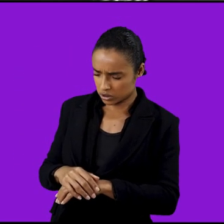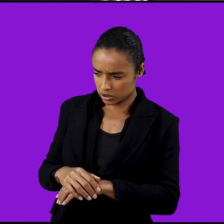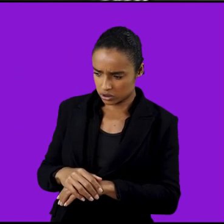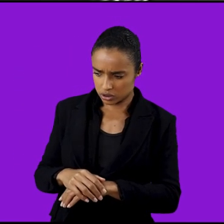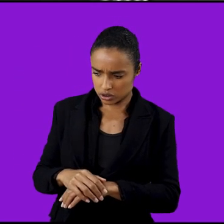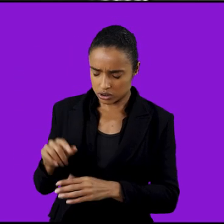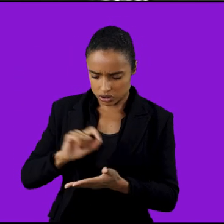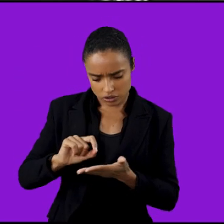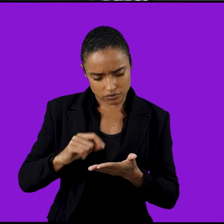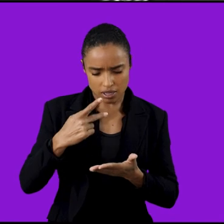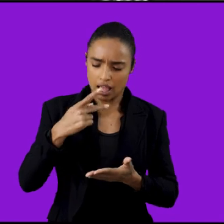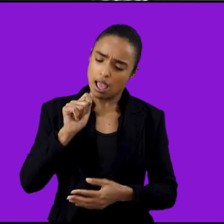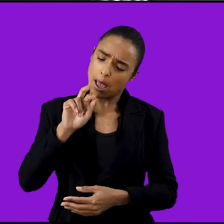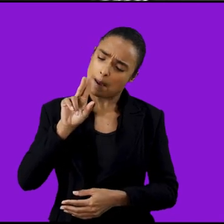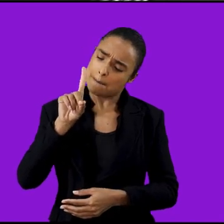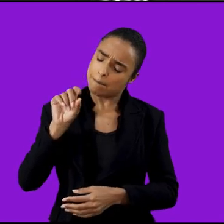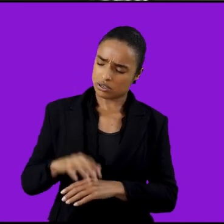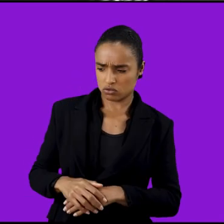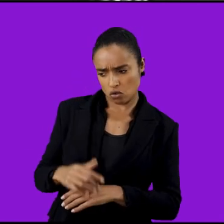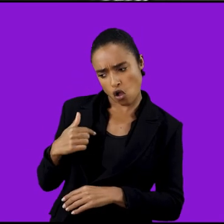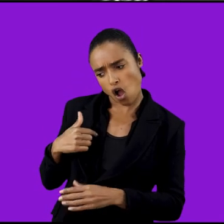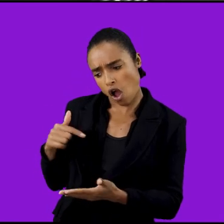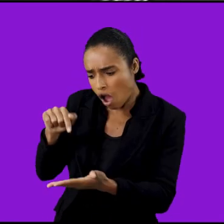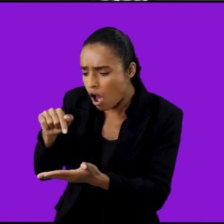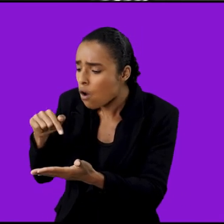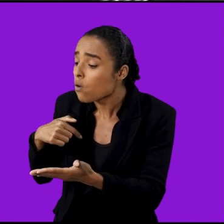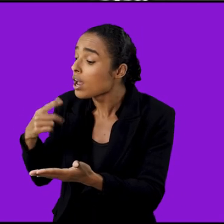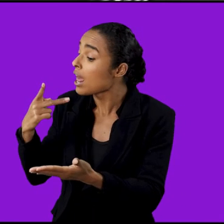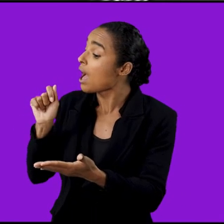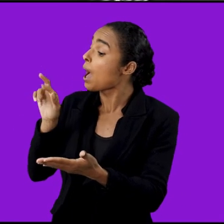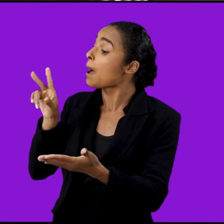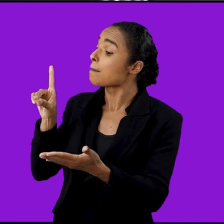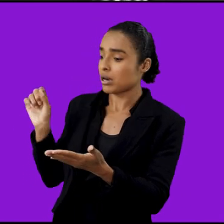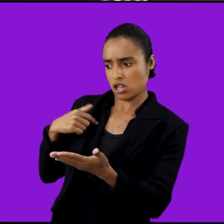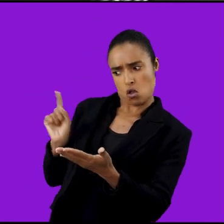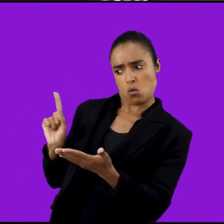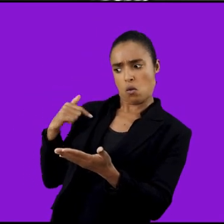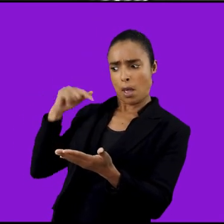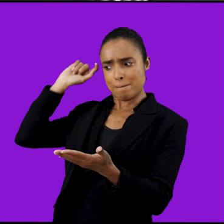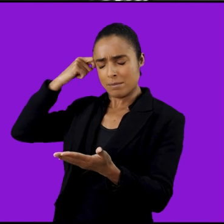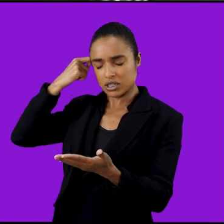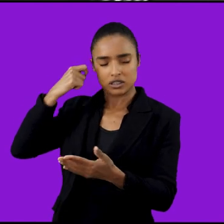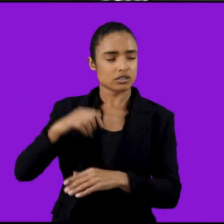Porra, olhei pro cara. Tá ligado? Falei “Mano, não sou pardo. Sou preto, tá ligado?”.